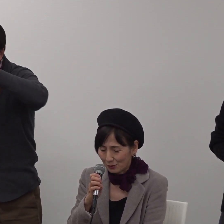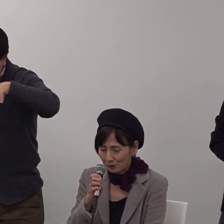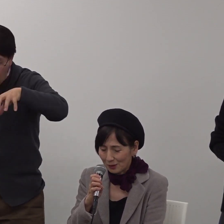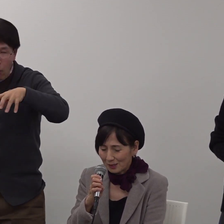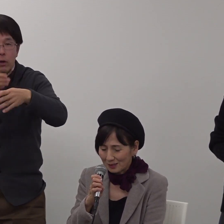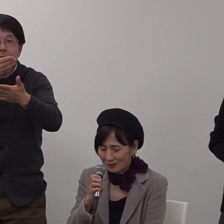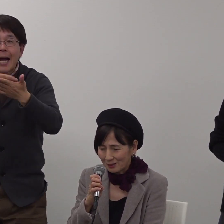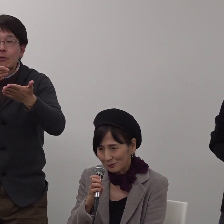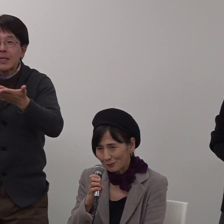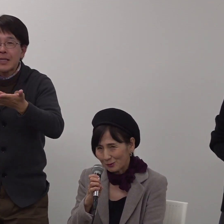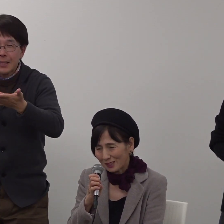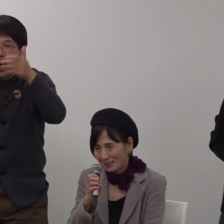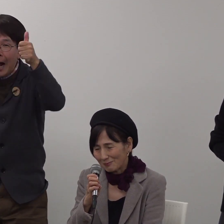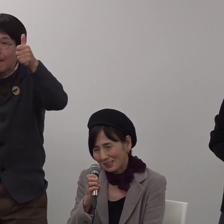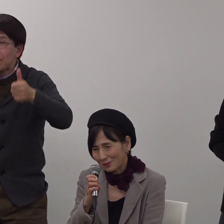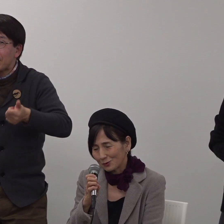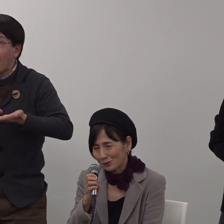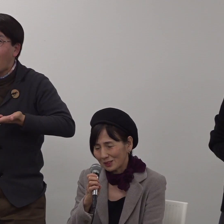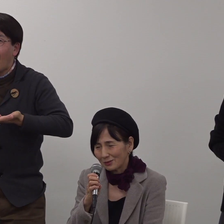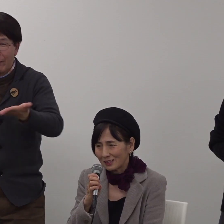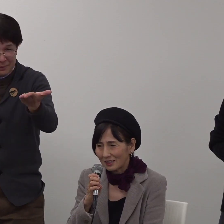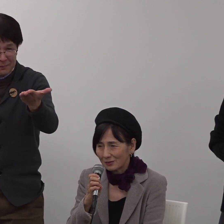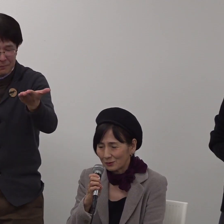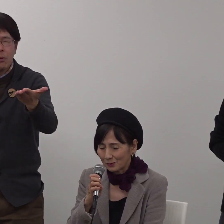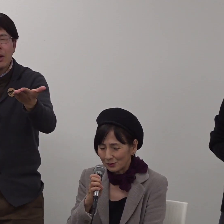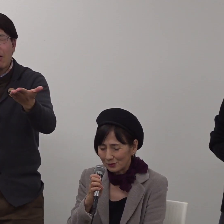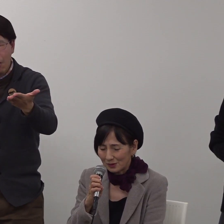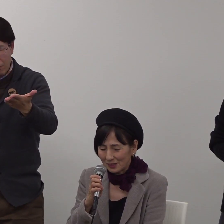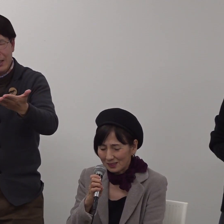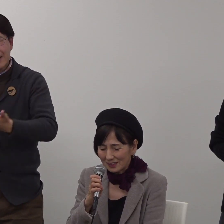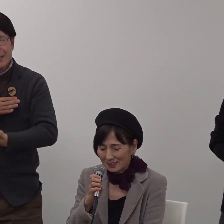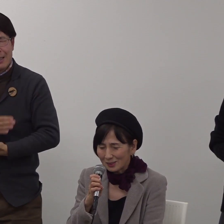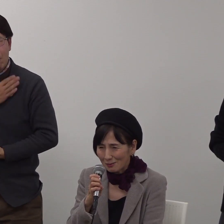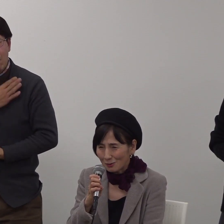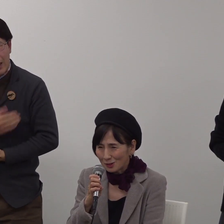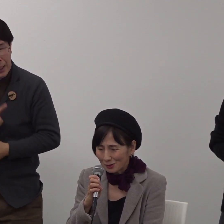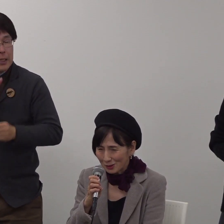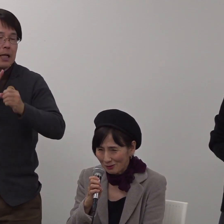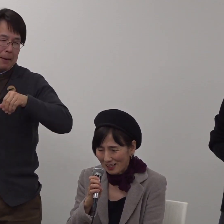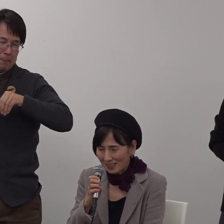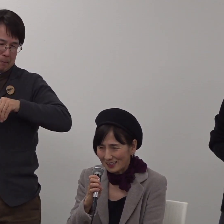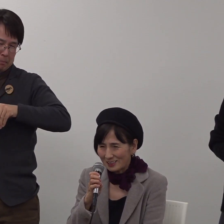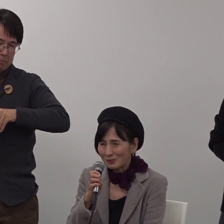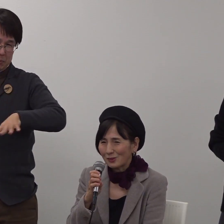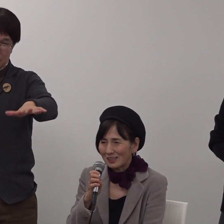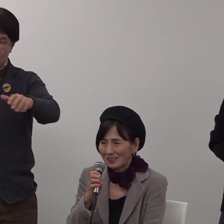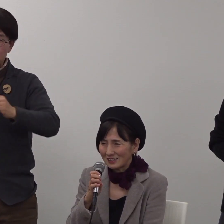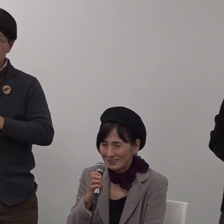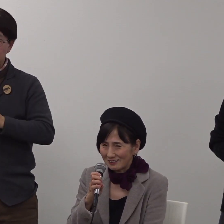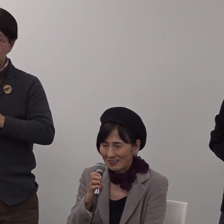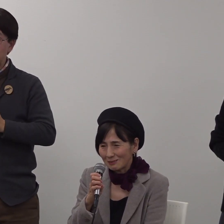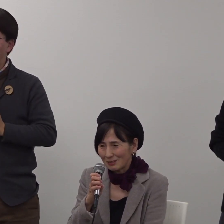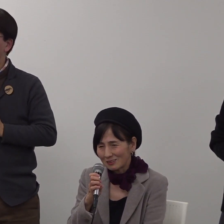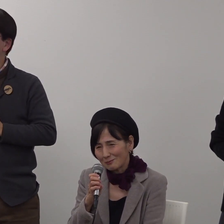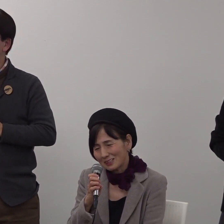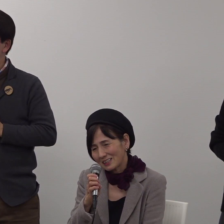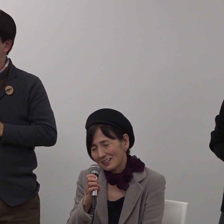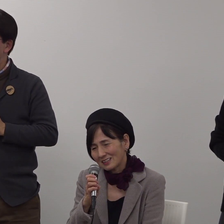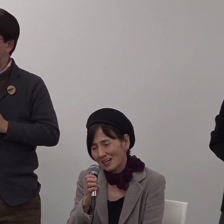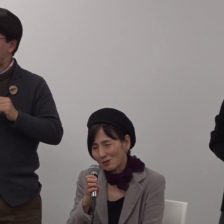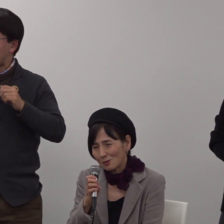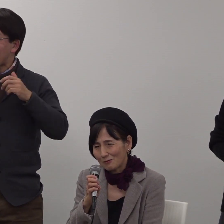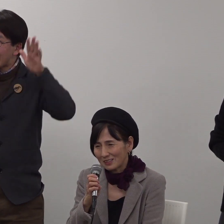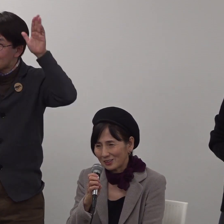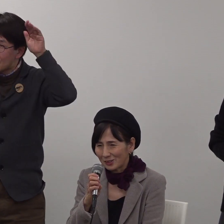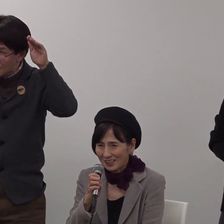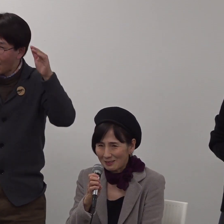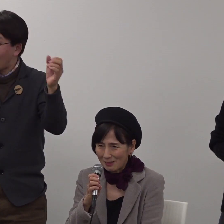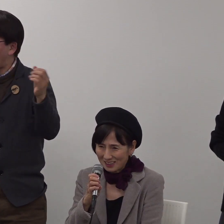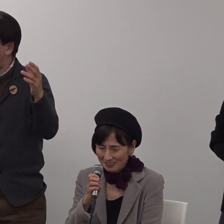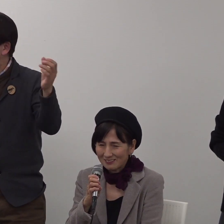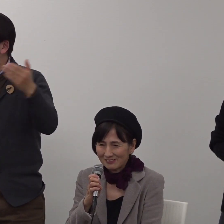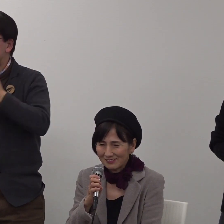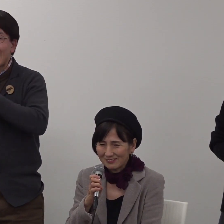それをこれからまたどんどん広げていくこと そしてもう一つは犬と話せるアニマルコミュニケーター を勉強しています